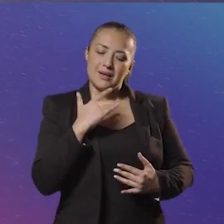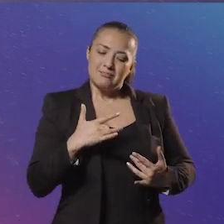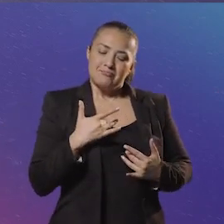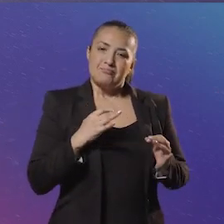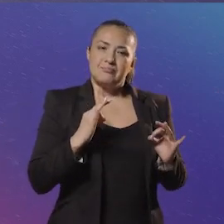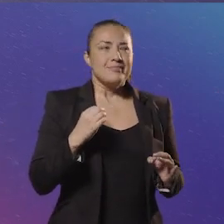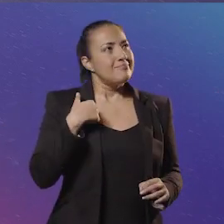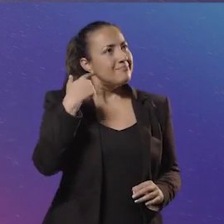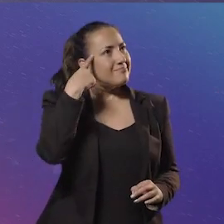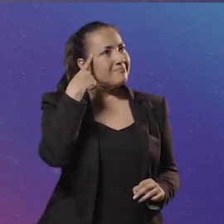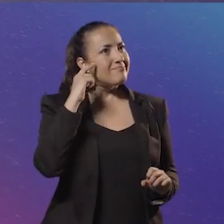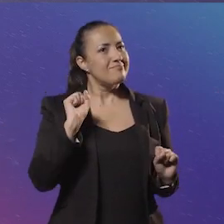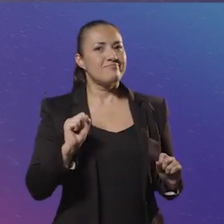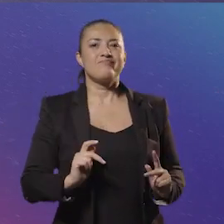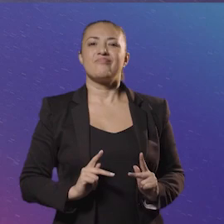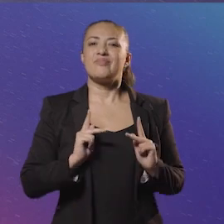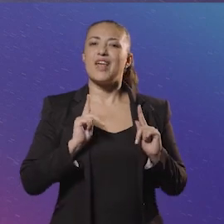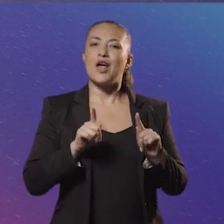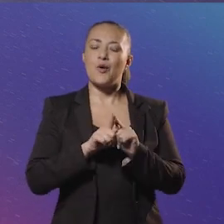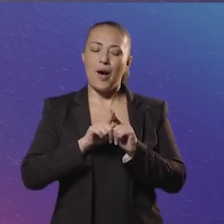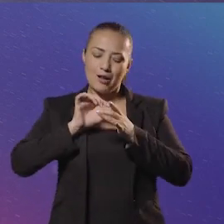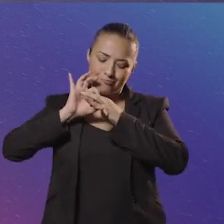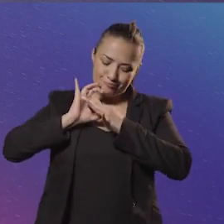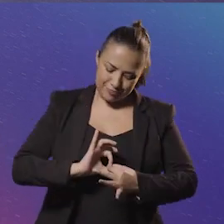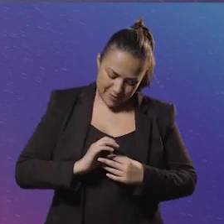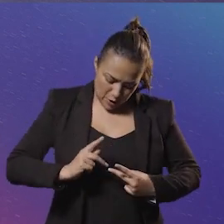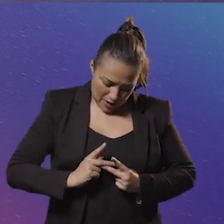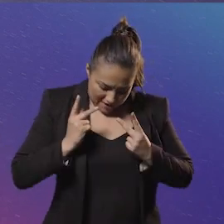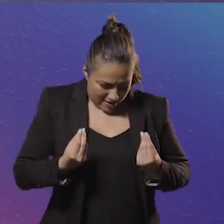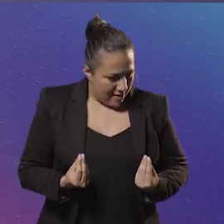pues nos lleva a pensar que es tener una vida conectada con la vida que te vive.